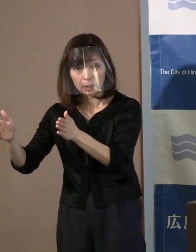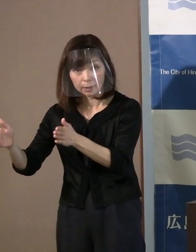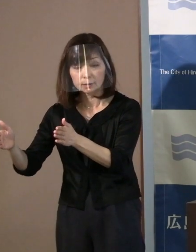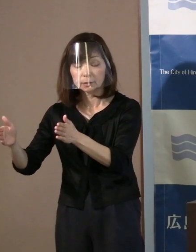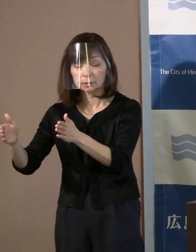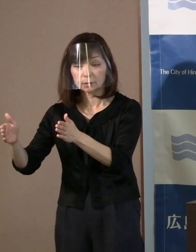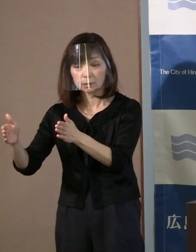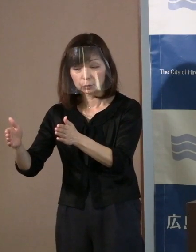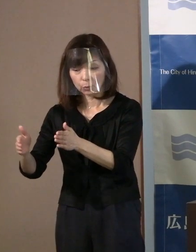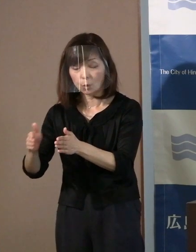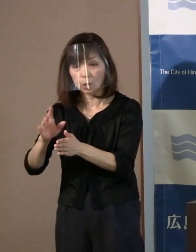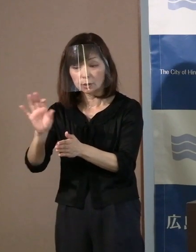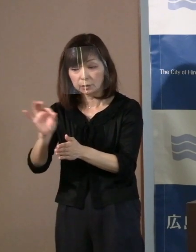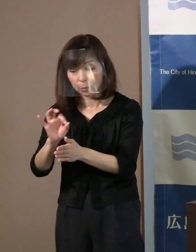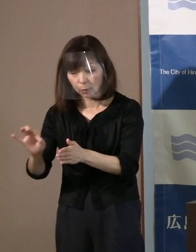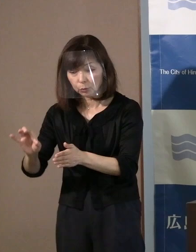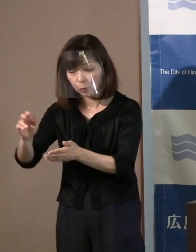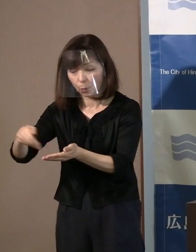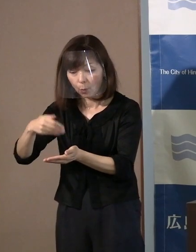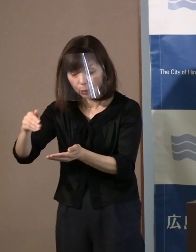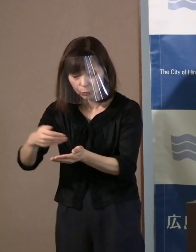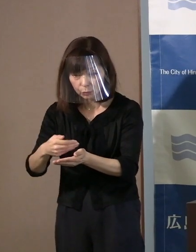来月中旬以降は､